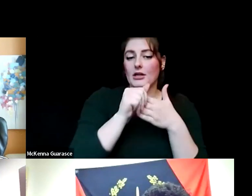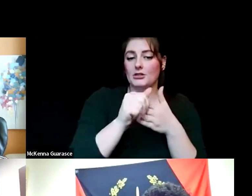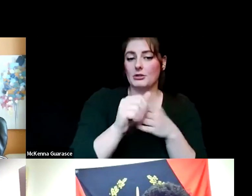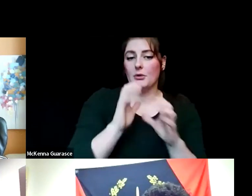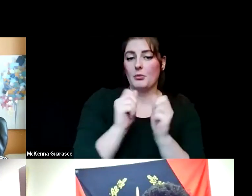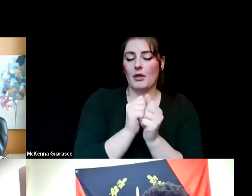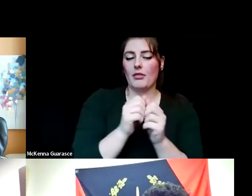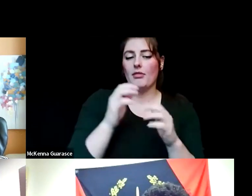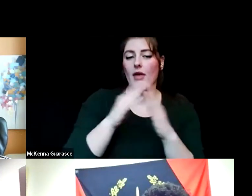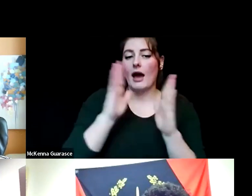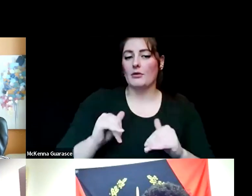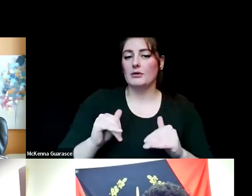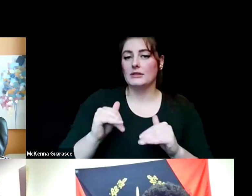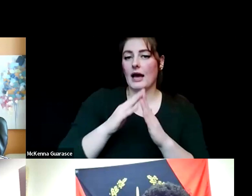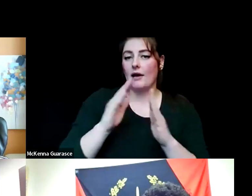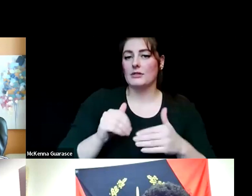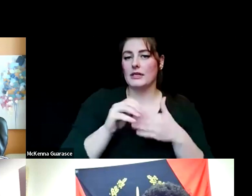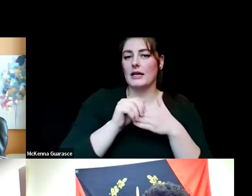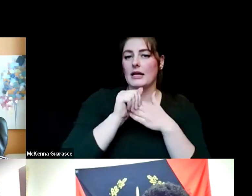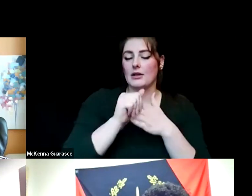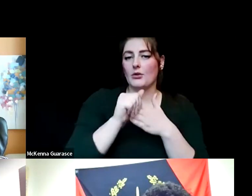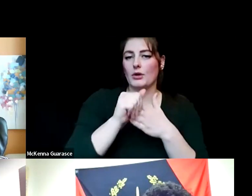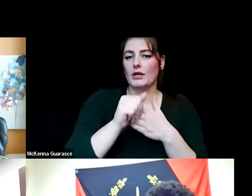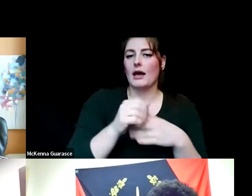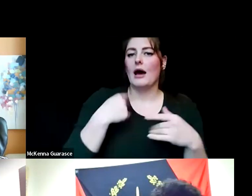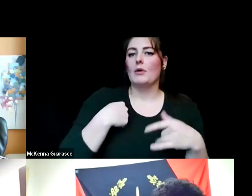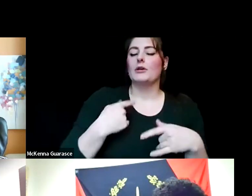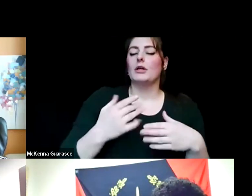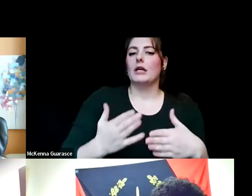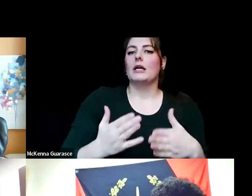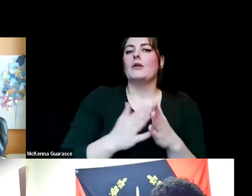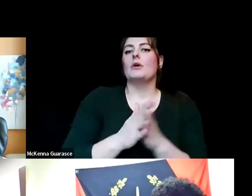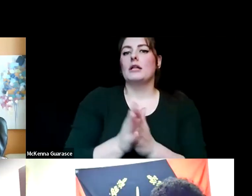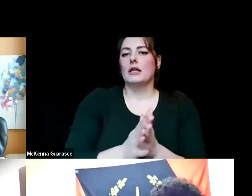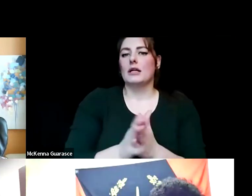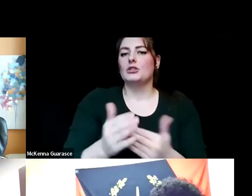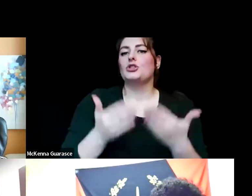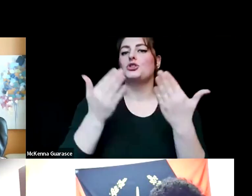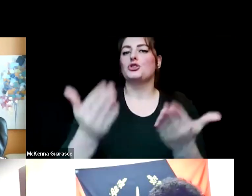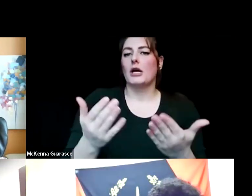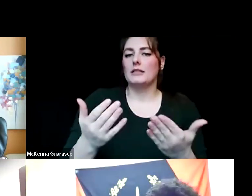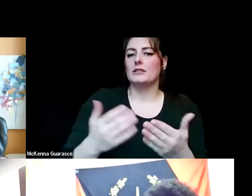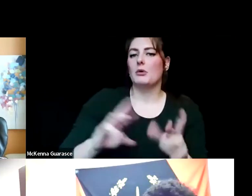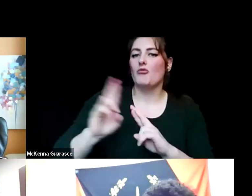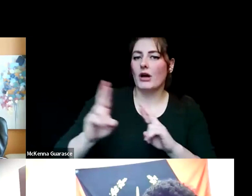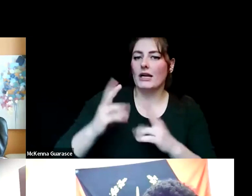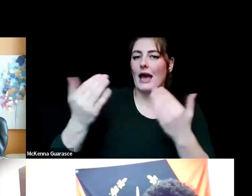les recomiendo que utilicen esos recursos cuando vayan a interactuar con ellos, cuando vayan a hablar con ellos,